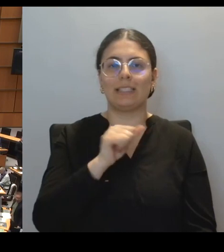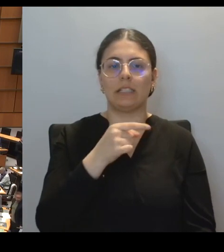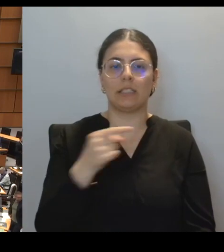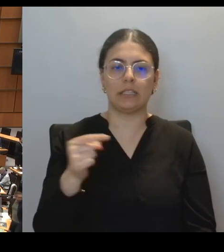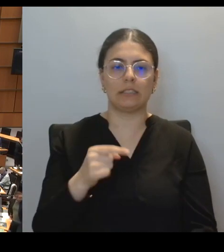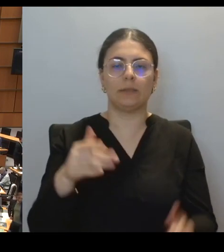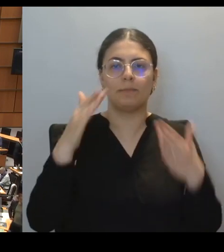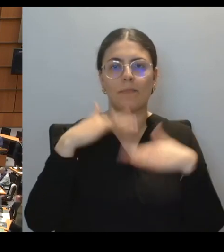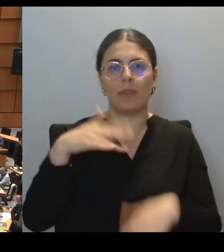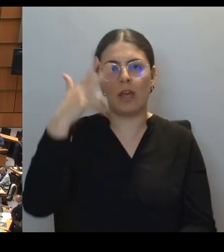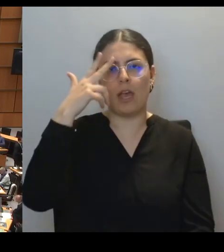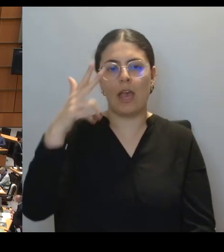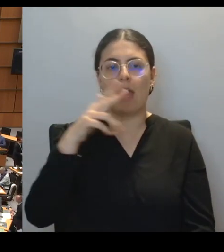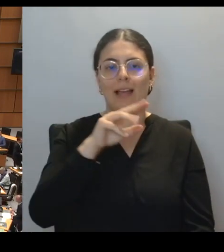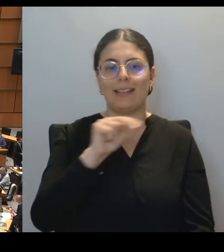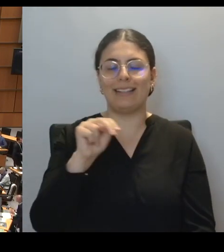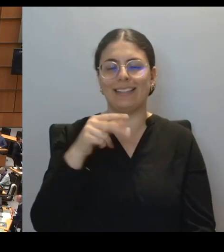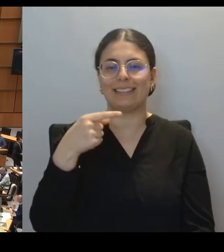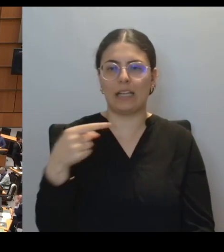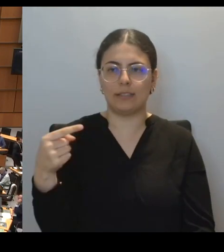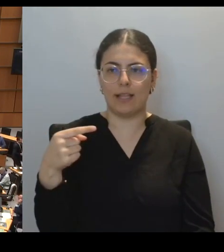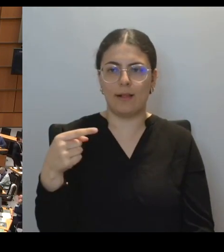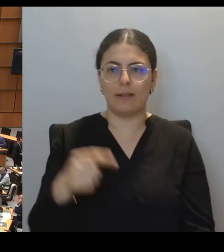Frau Katharina. Günther. Wünsch.